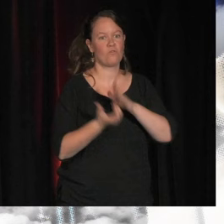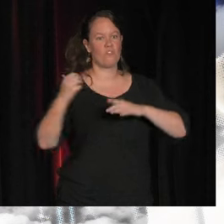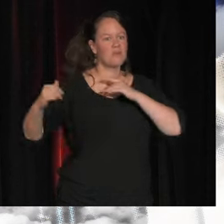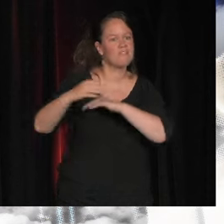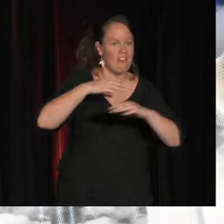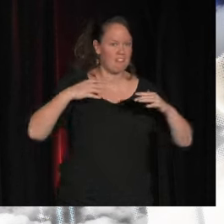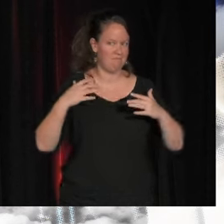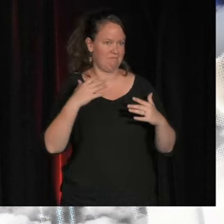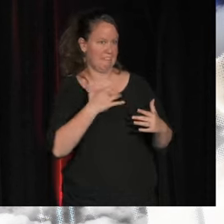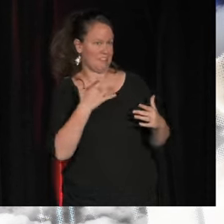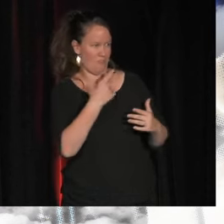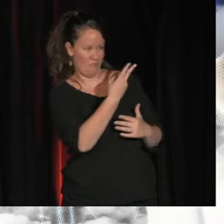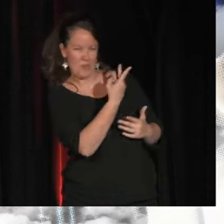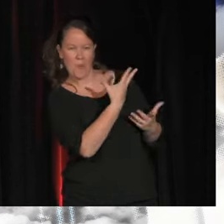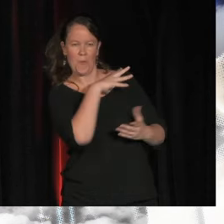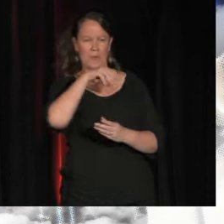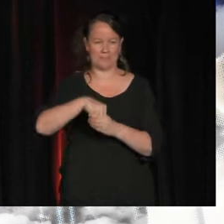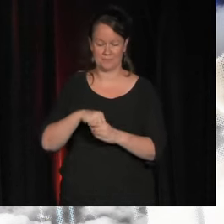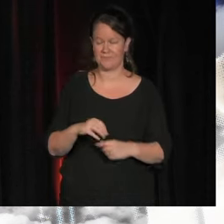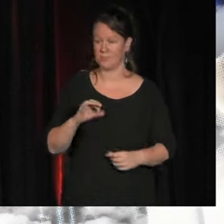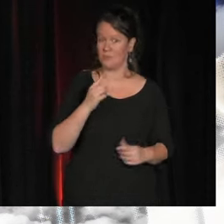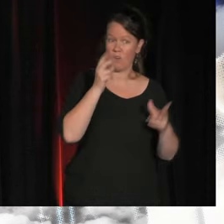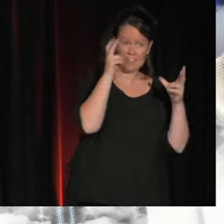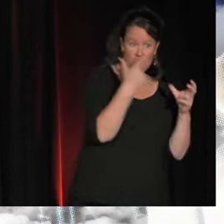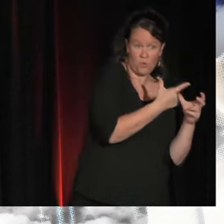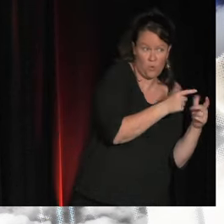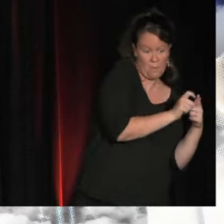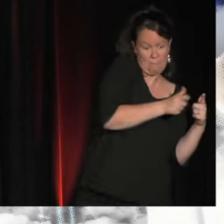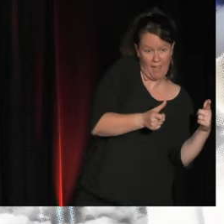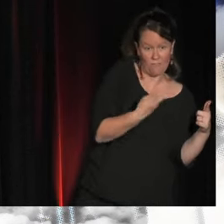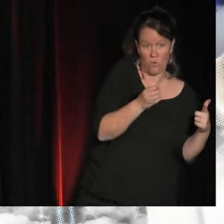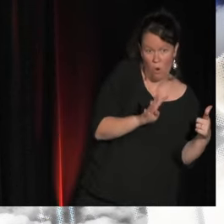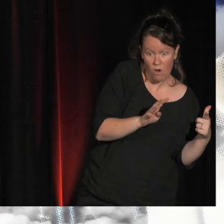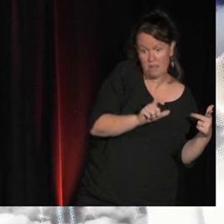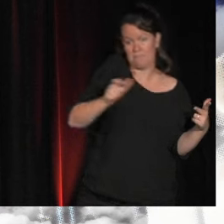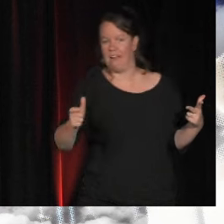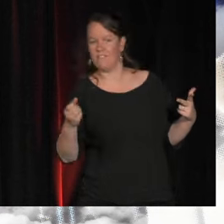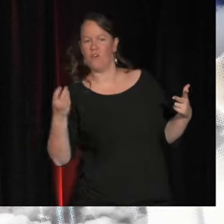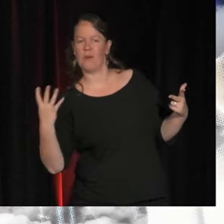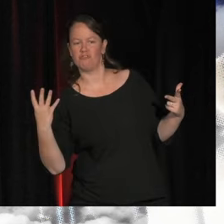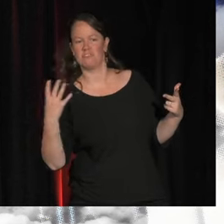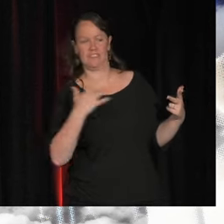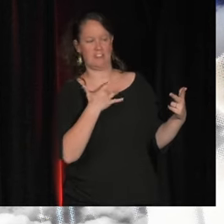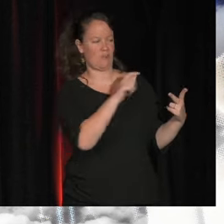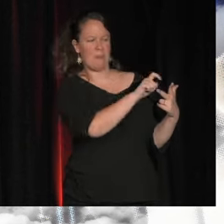Surtout que ça se nourrit eux-mêmes, parce que Diablo 2, c'est la base de World of Warcraft. World of Warcraft a vachement inspiré aussi Overwatch sur pas mal de choses, donc voilà, tout vient de Diablo.